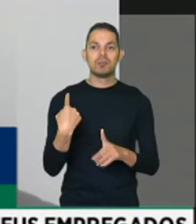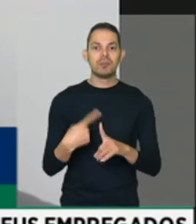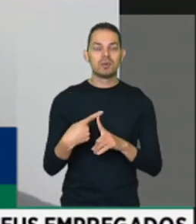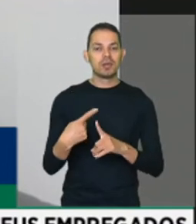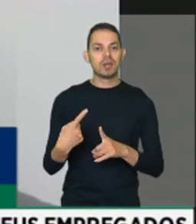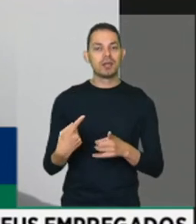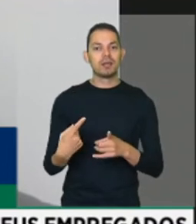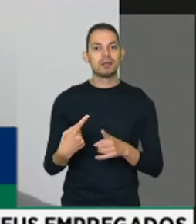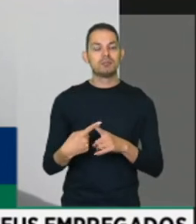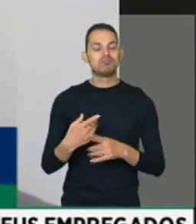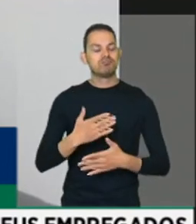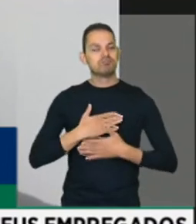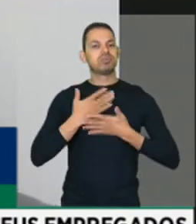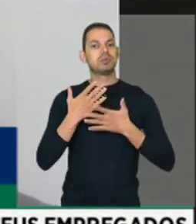MANTER OS CONTRATOS COM O BUTANTÃPORQUE SURPREENDENTE